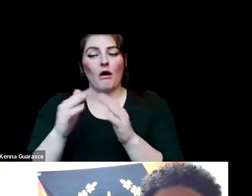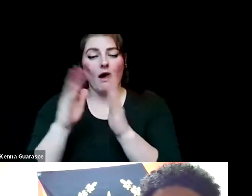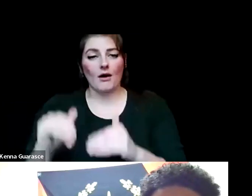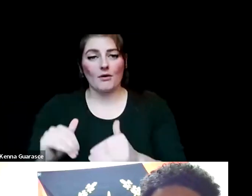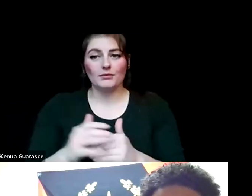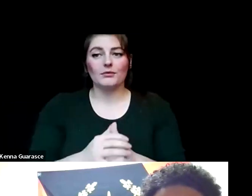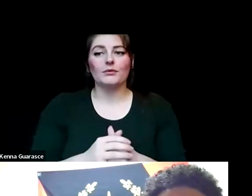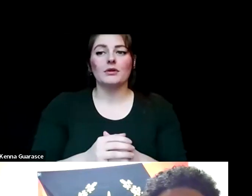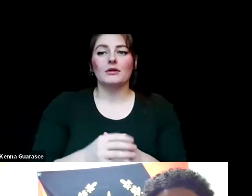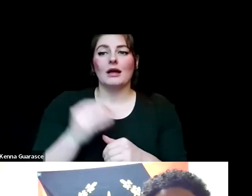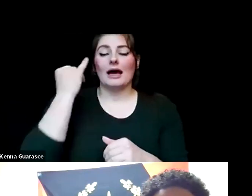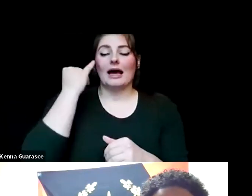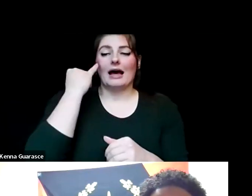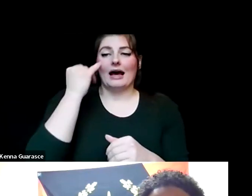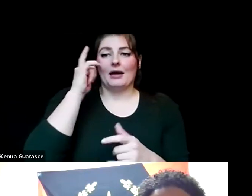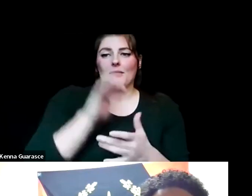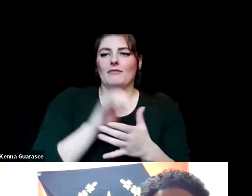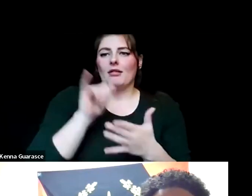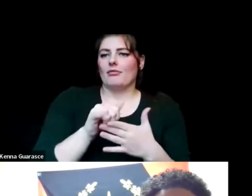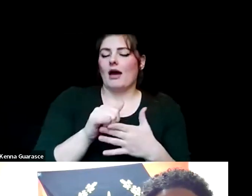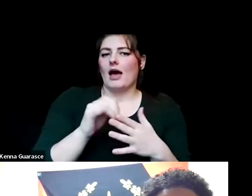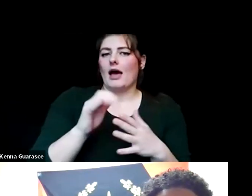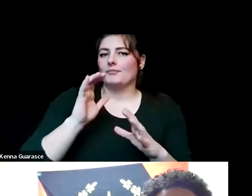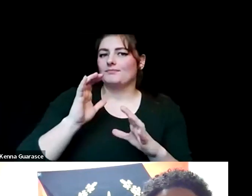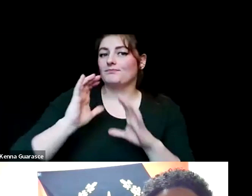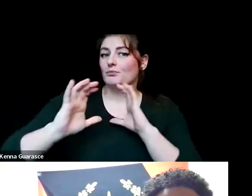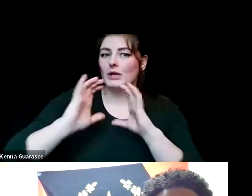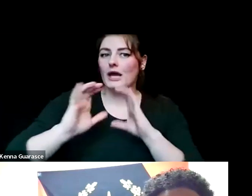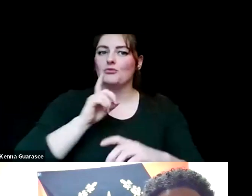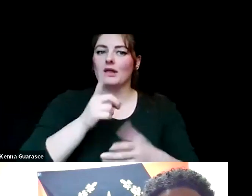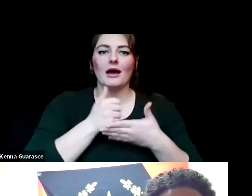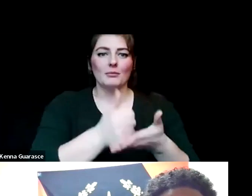Creo que esa línea de comunicación nos ayuda a mantenernos conectados